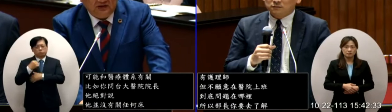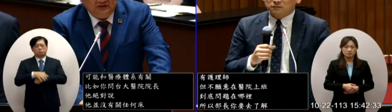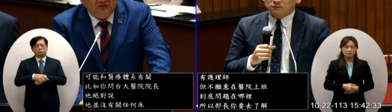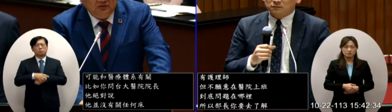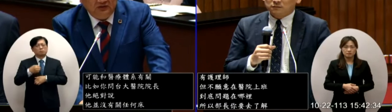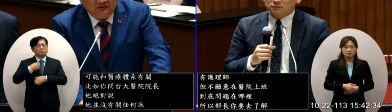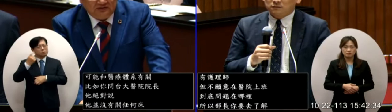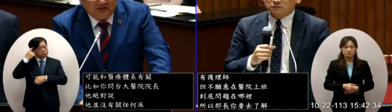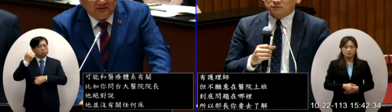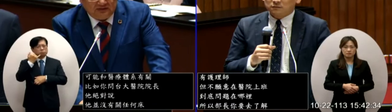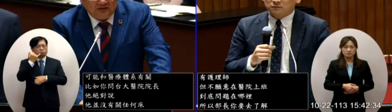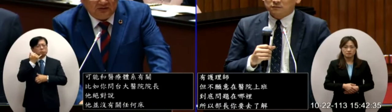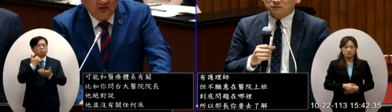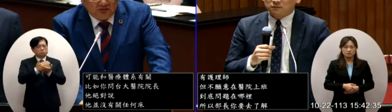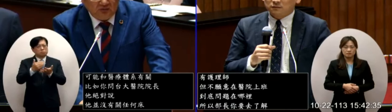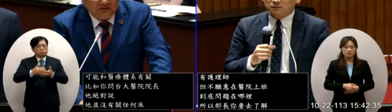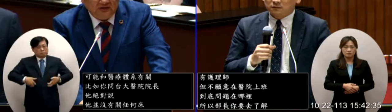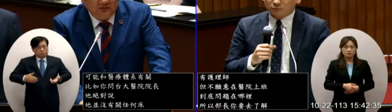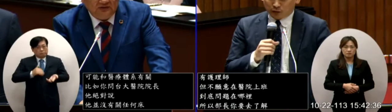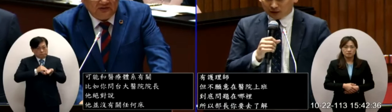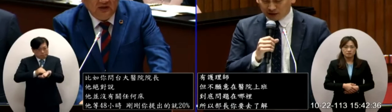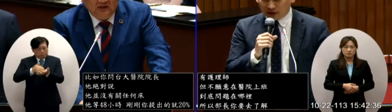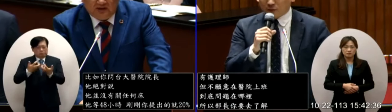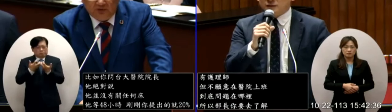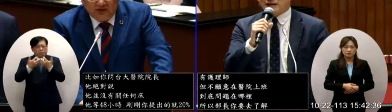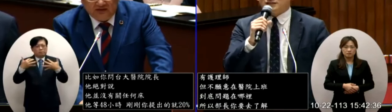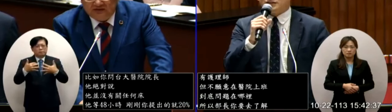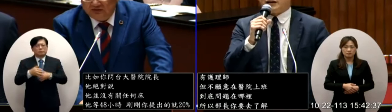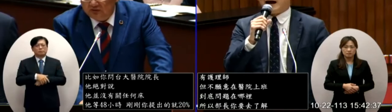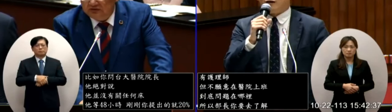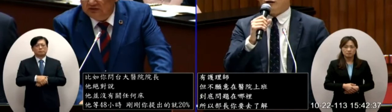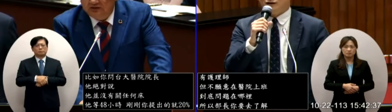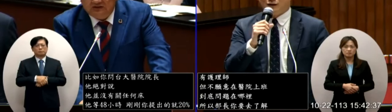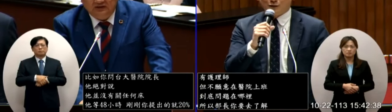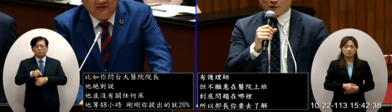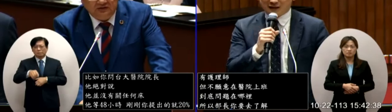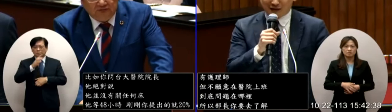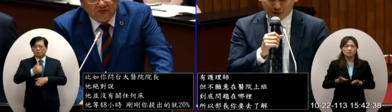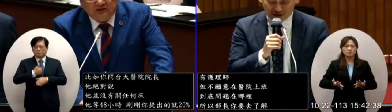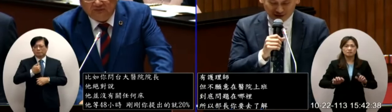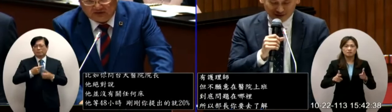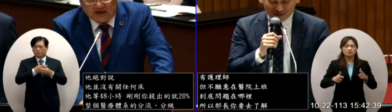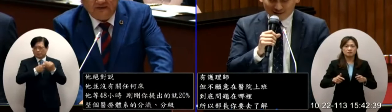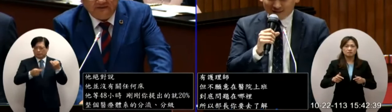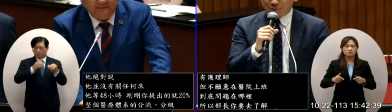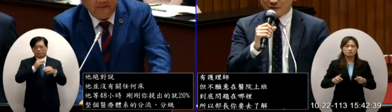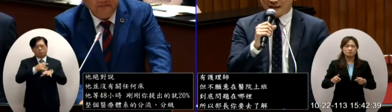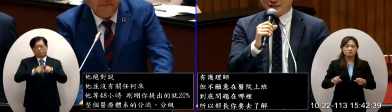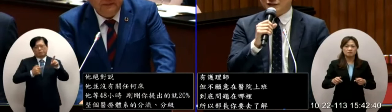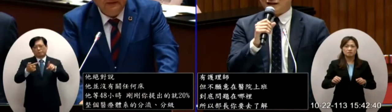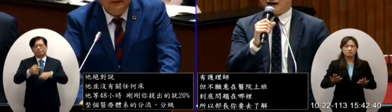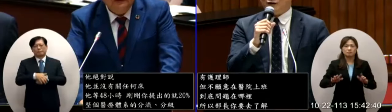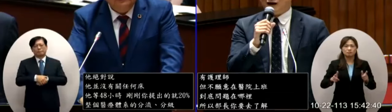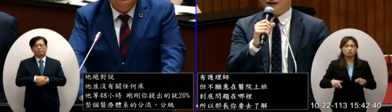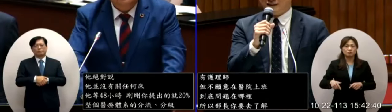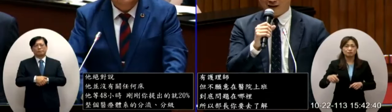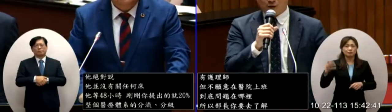我相信都可以解決急診壅塞的問題 因為現在不是在精神喊話 現在不是在精神喊話